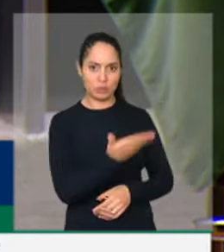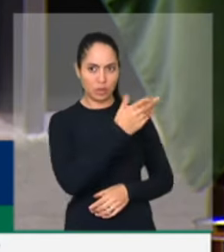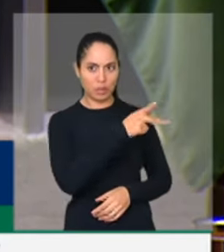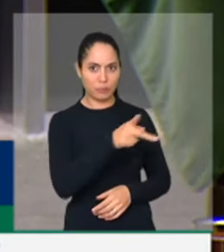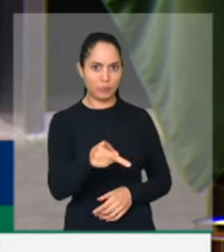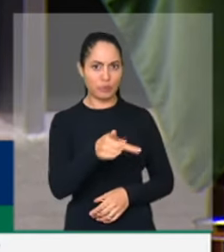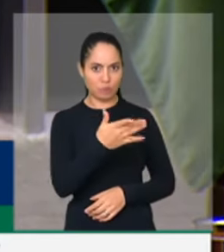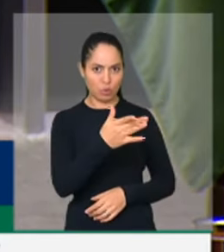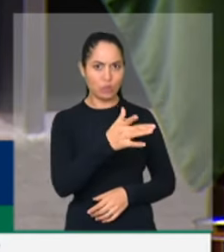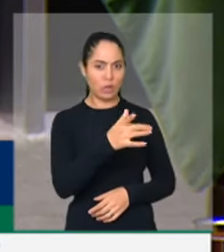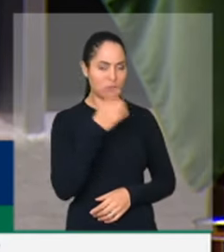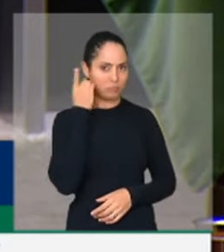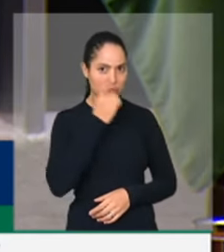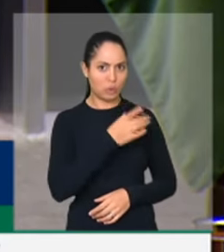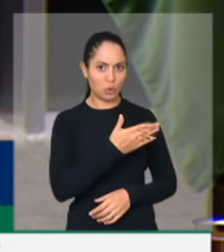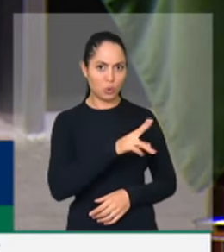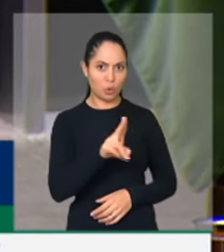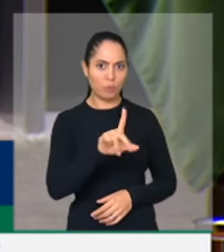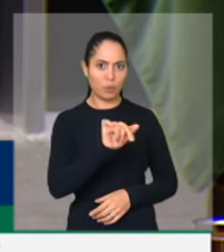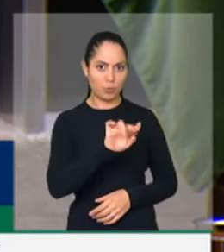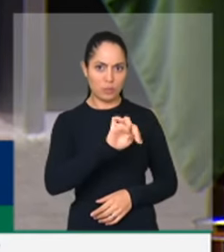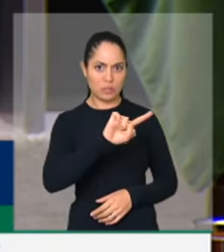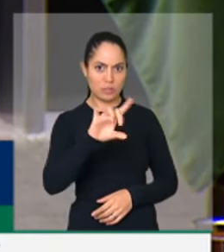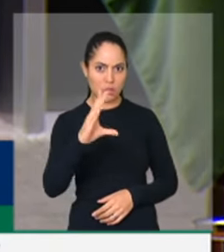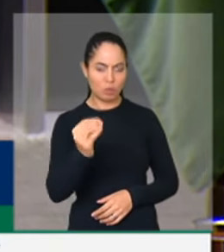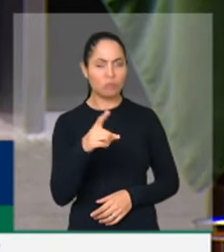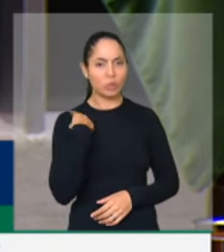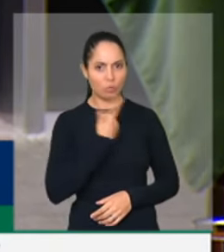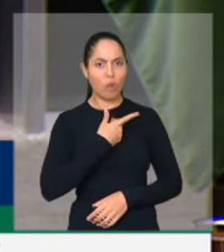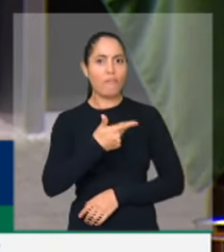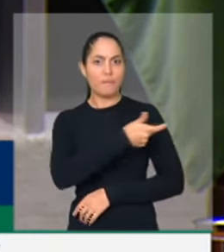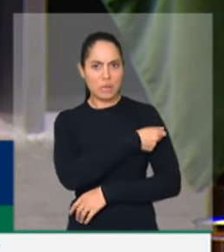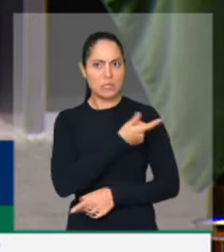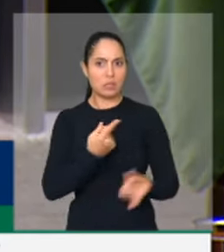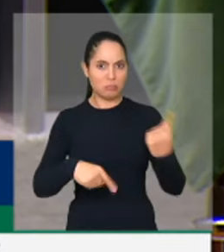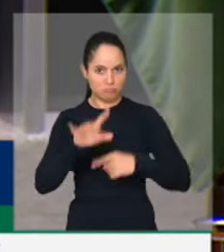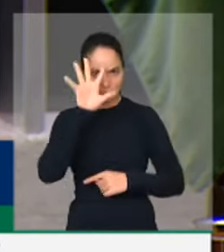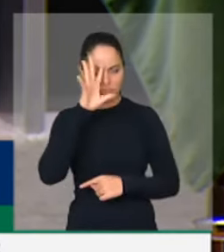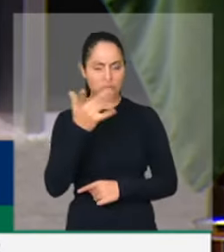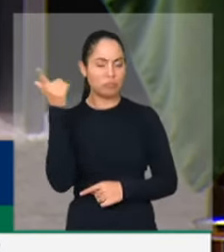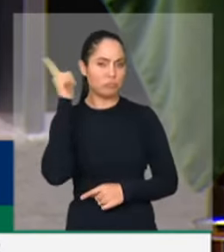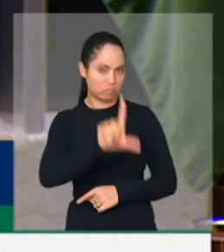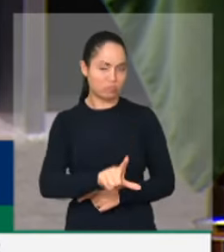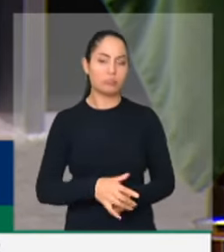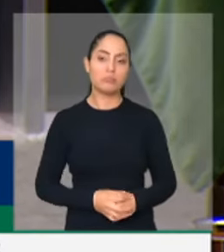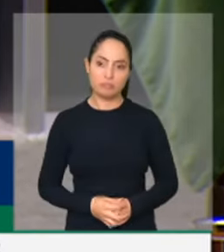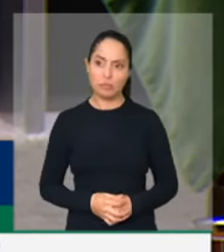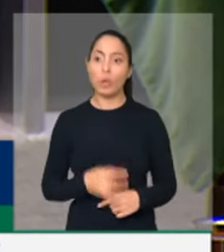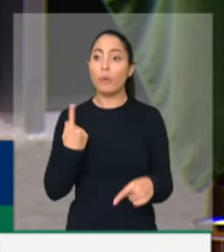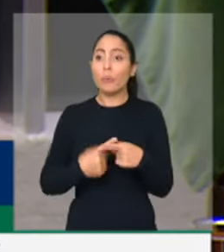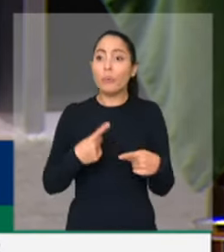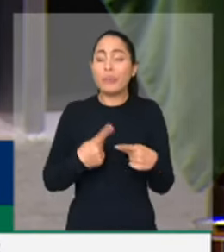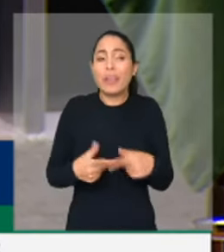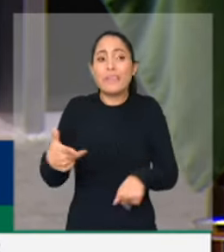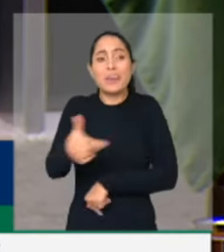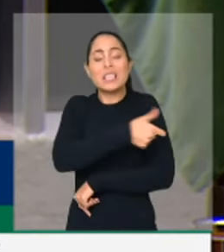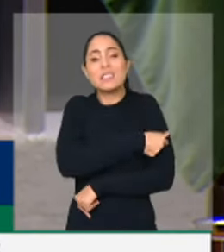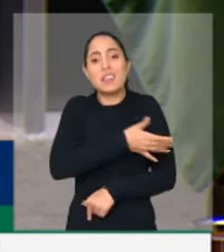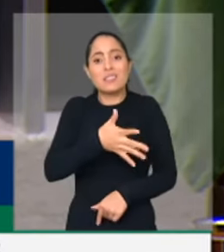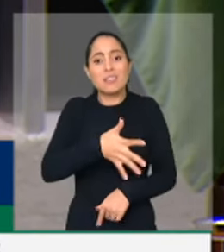[SOA A CAMPAINHA] A VACINAÇÃO É A PREVENÇÃO DA DOENÇA ASSIM COMO TAMBÉM ESSA PROPOSTA DO DR. LUIZINHO É ... É A CURA DA DOENÇA DEPOIS QUE ELA SE INSTALA. NO